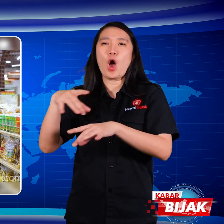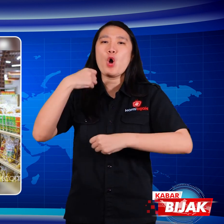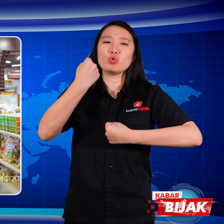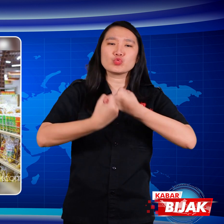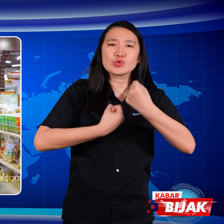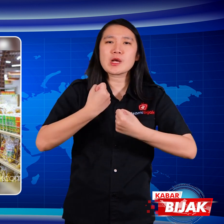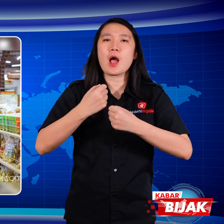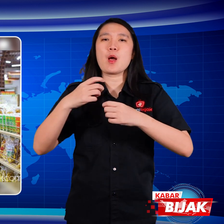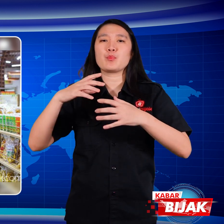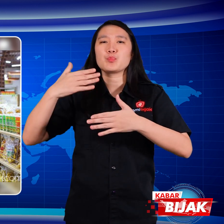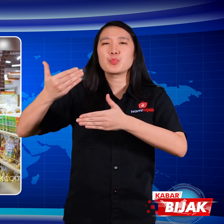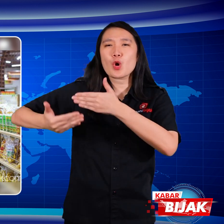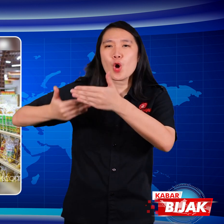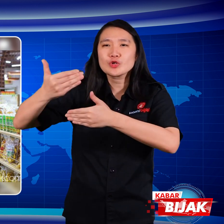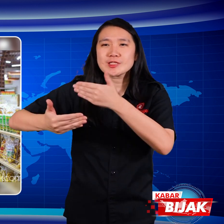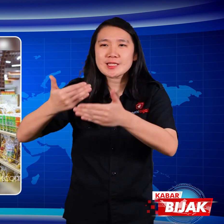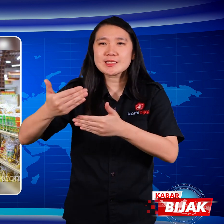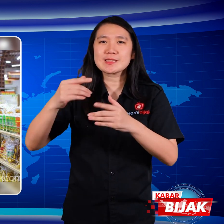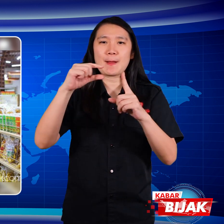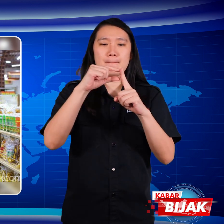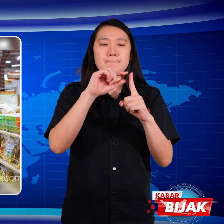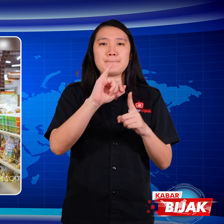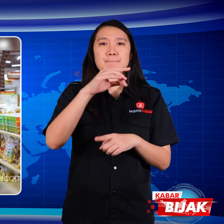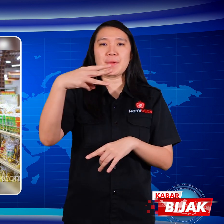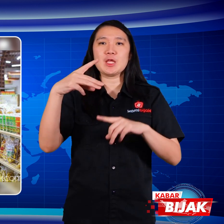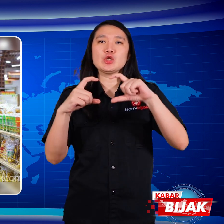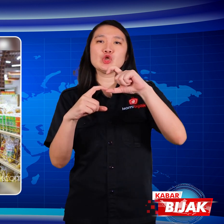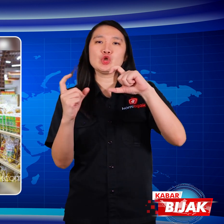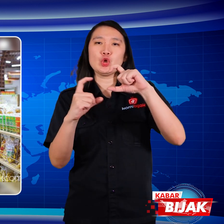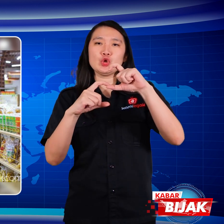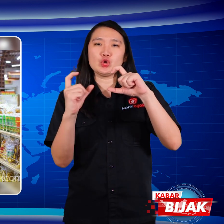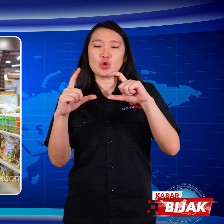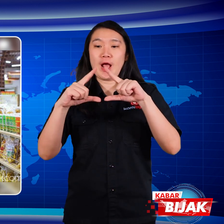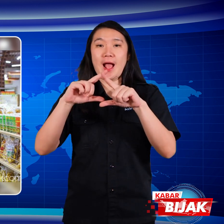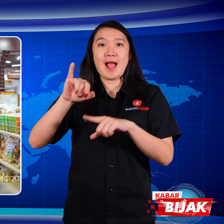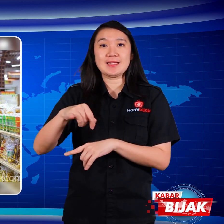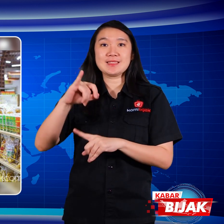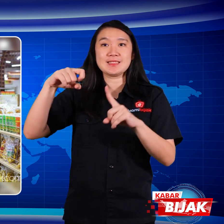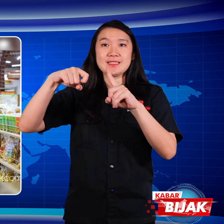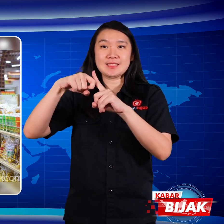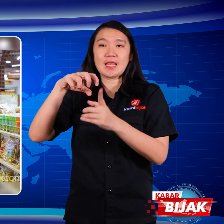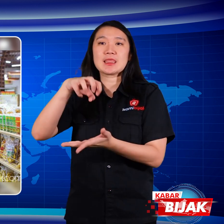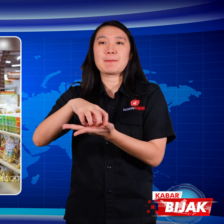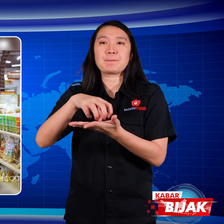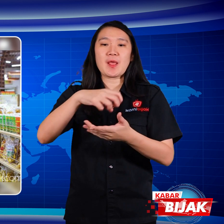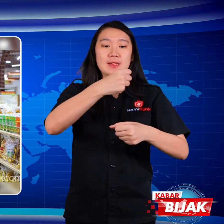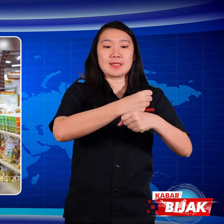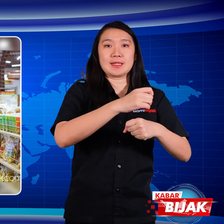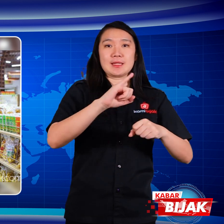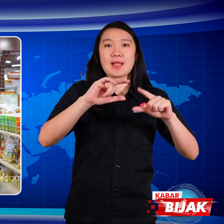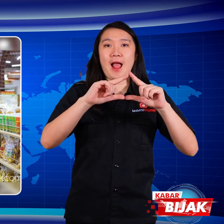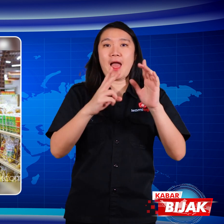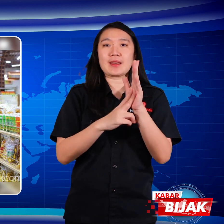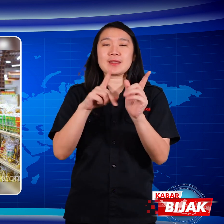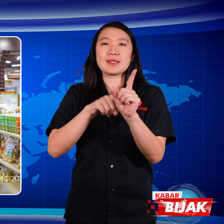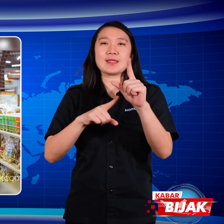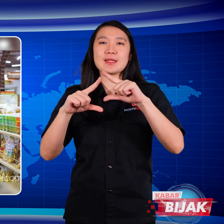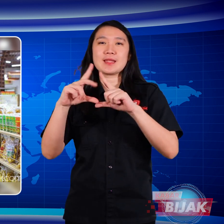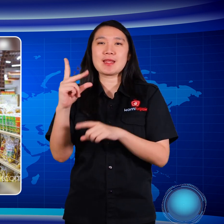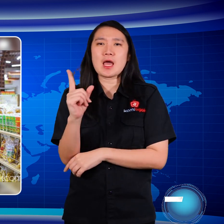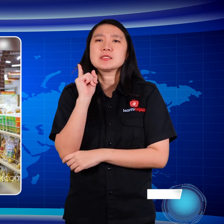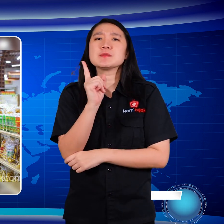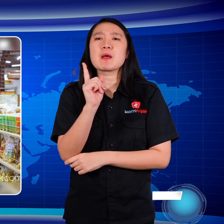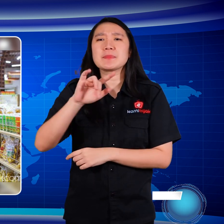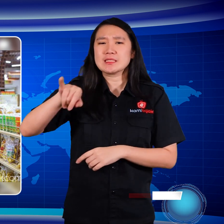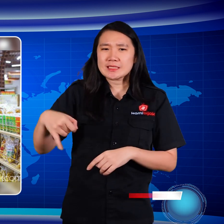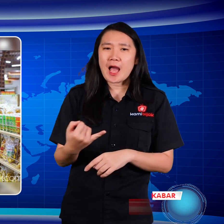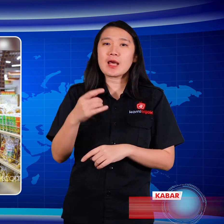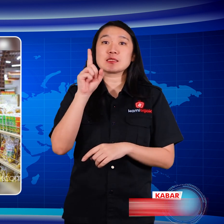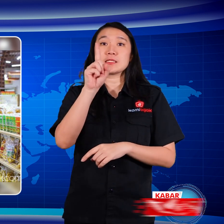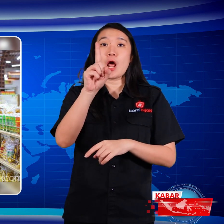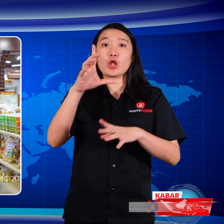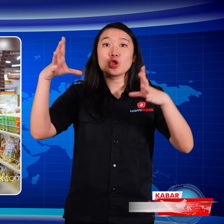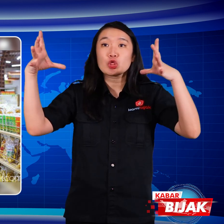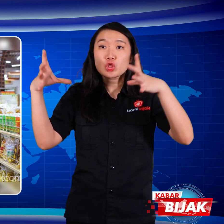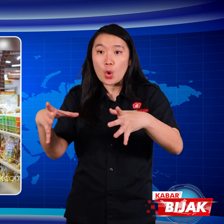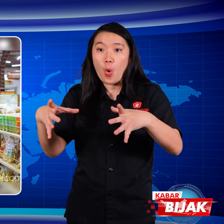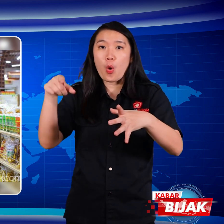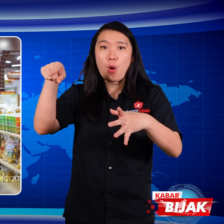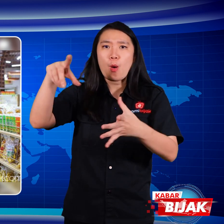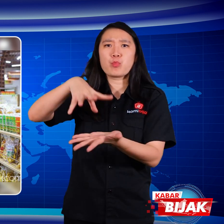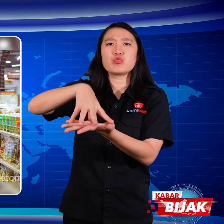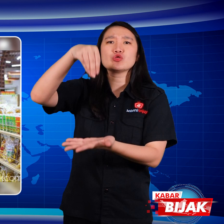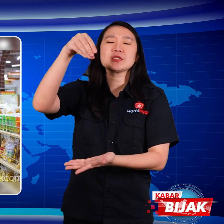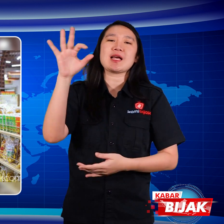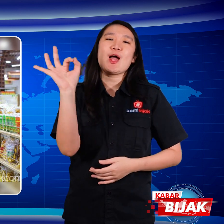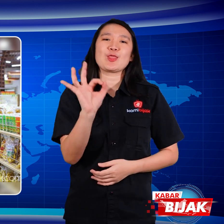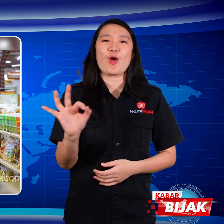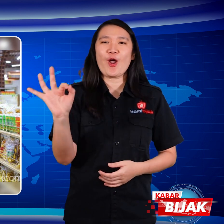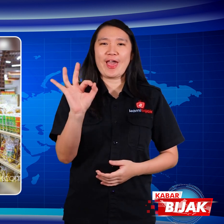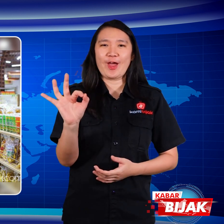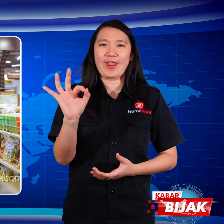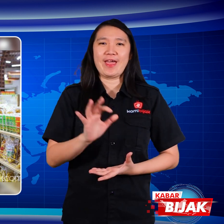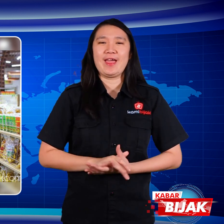ke usaha produksi Pie Susu Ajik di Gianyar sebab jadi satu toko pusat oleh-oleh.